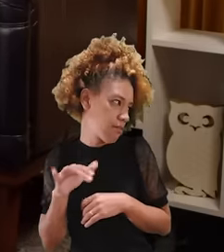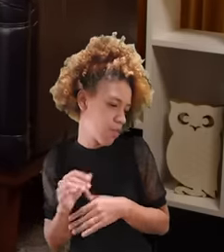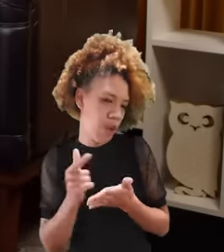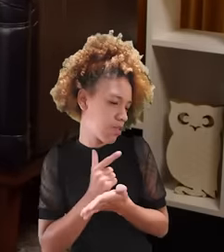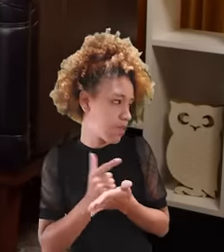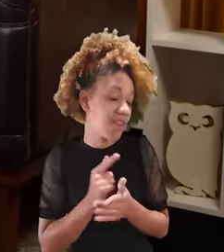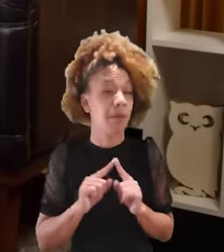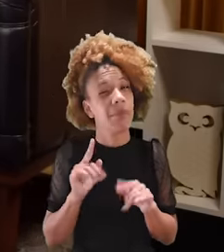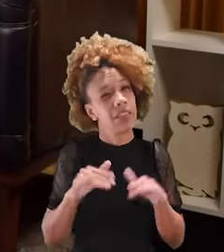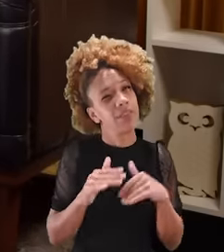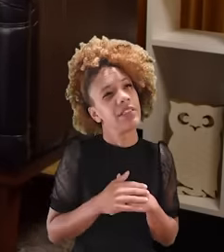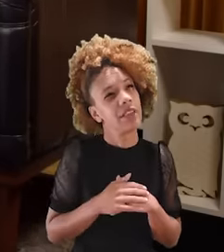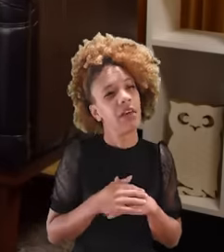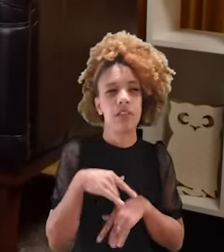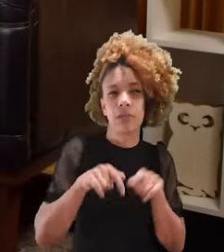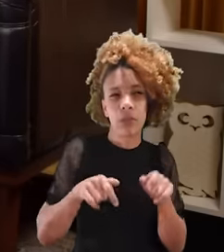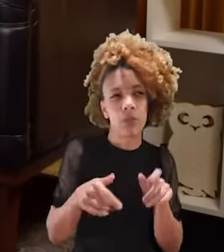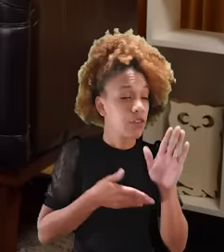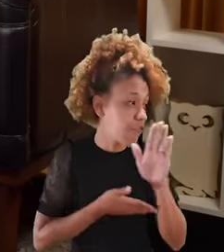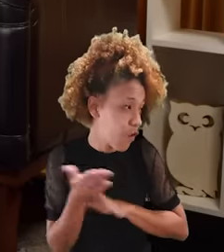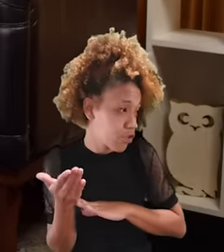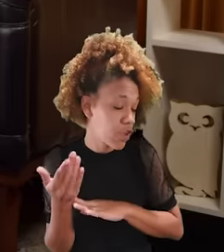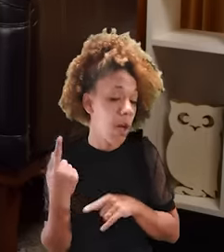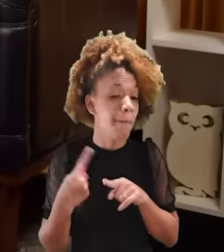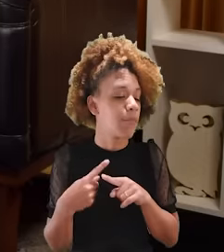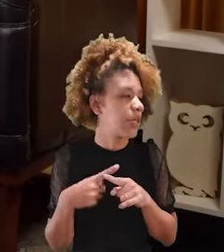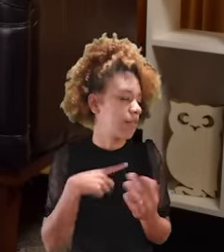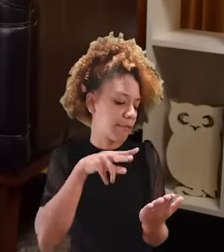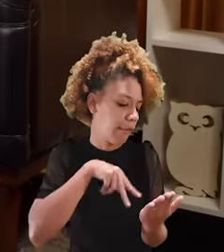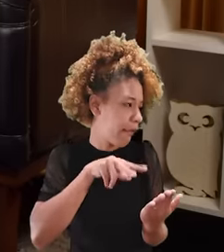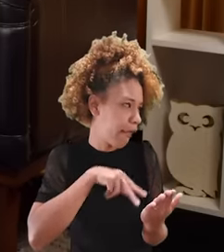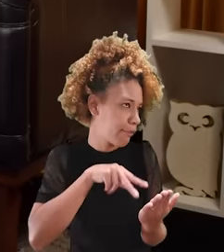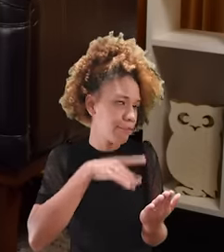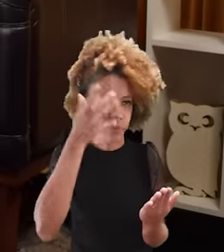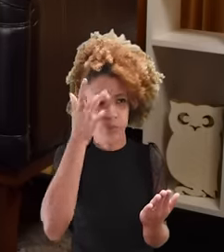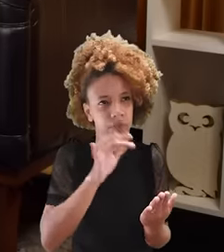às vezes eu acho que a literatura as pessoas elas fogem porque a gente tá lendo sei lá vida secas